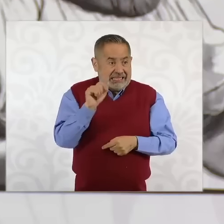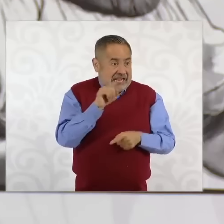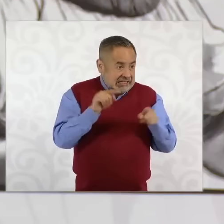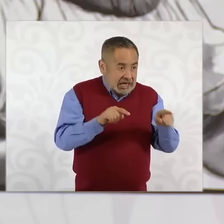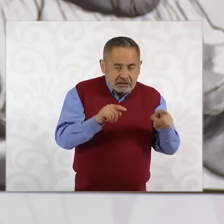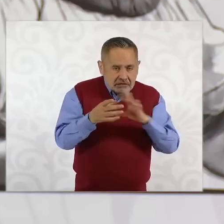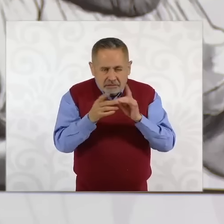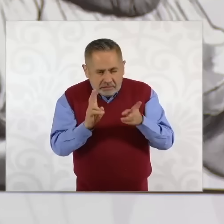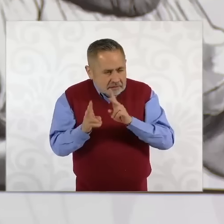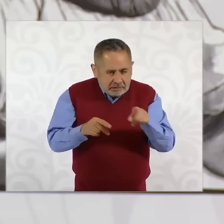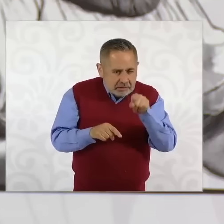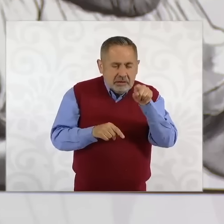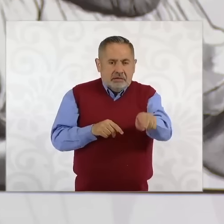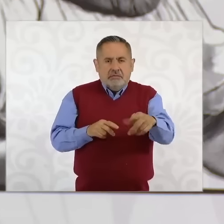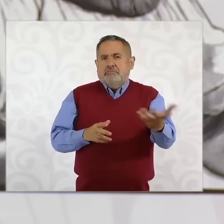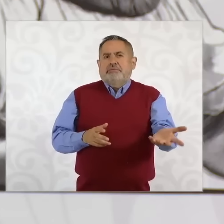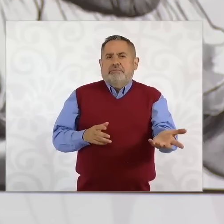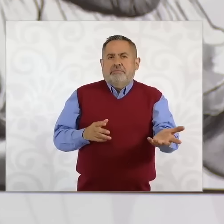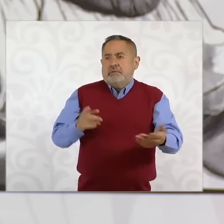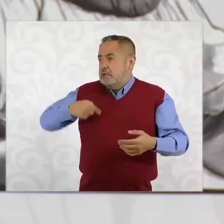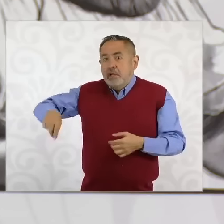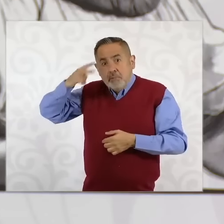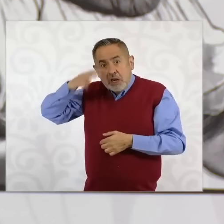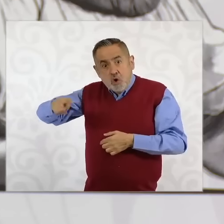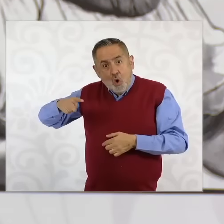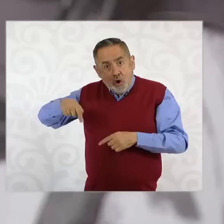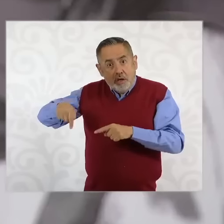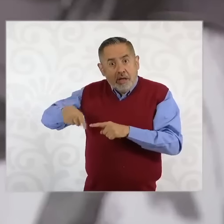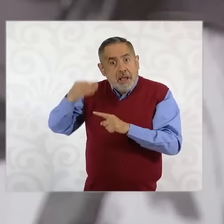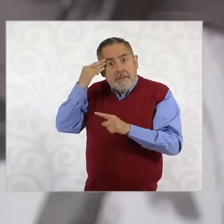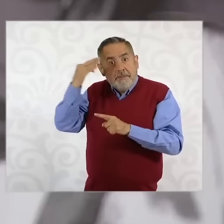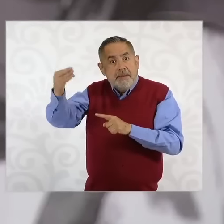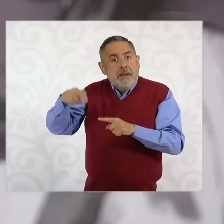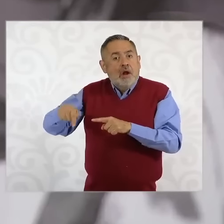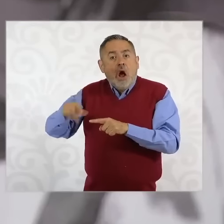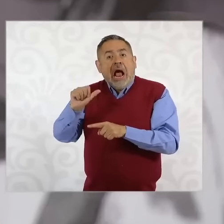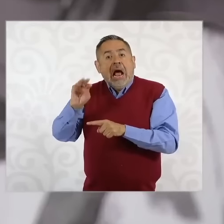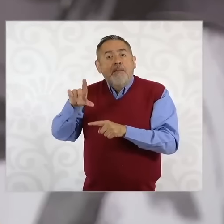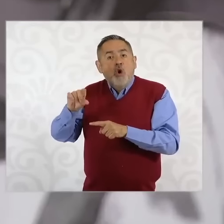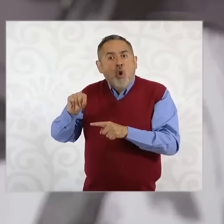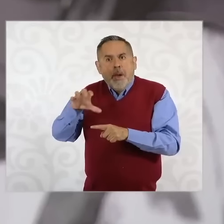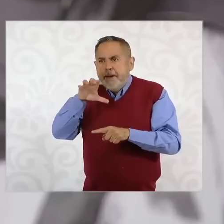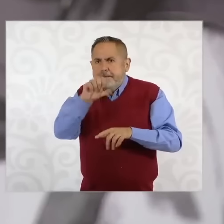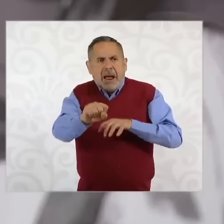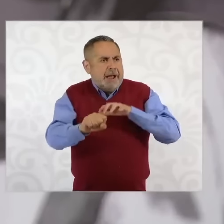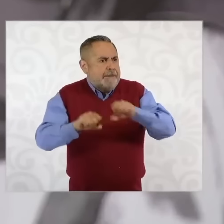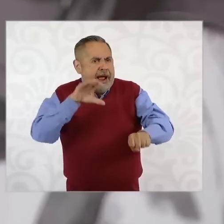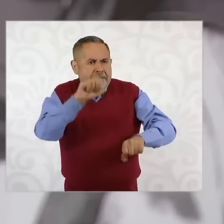y al mismo tiempo pues todas las detenciones que hubo en el periodo del presidente López Obrador de personajes de este grupo delictivo